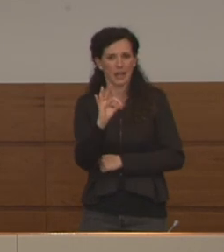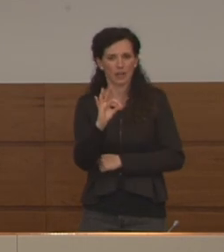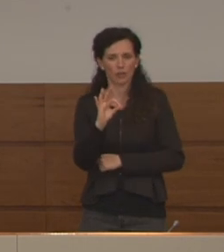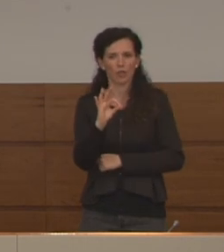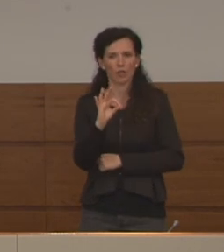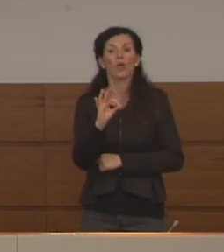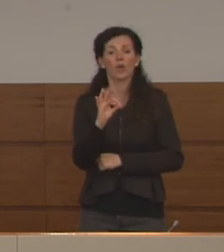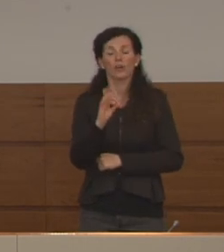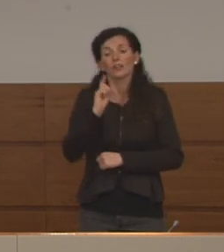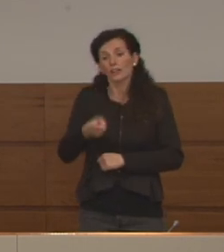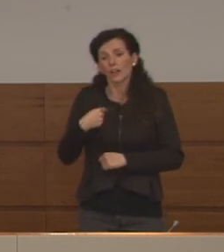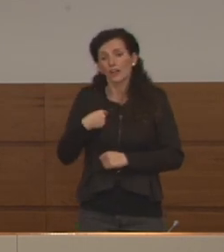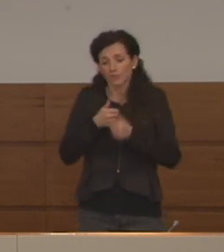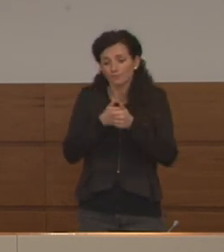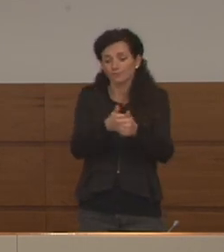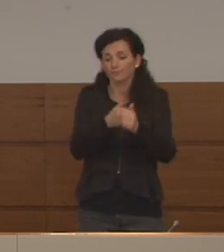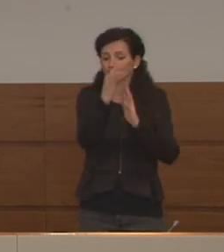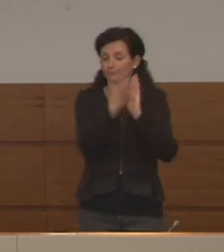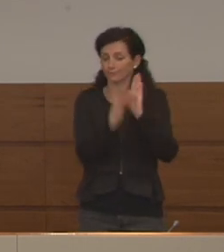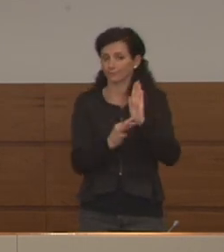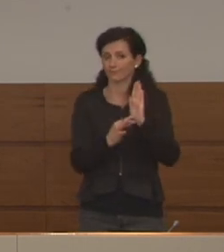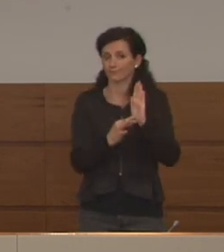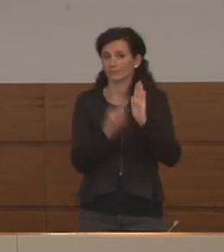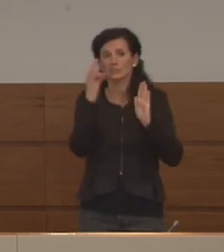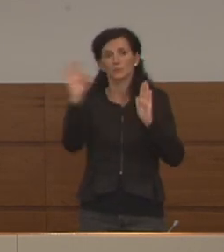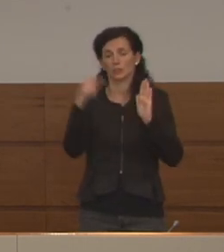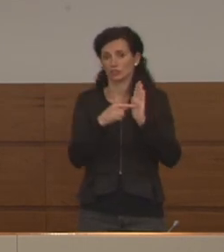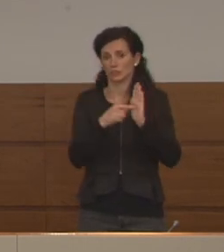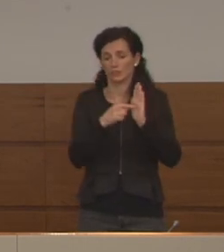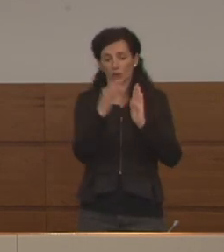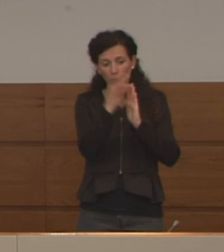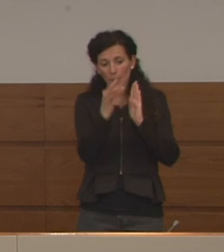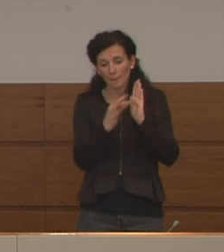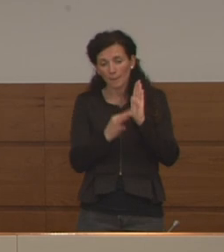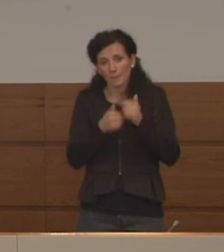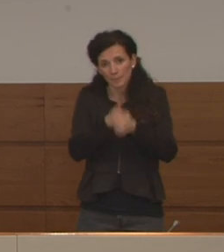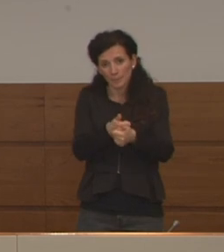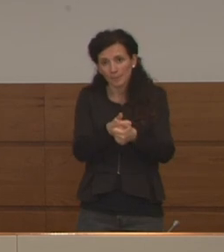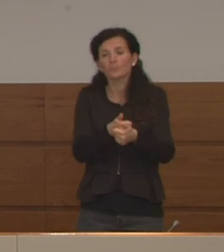specifiche che devono essere per forza misurate sulla base della struttura,